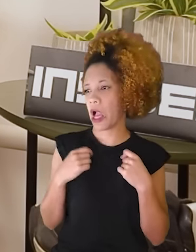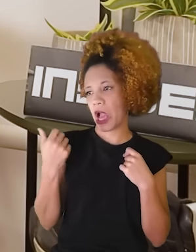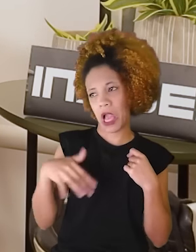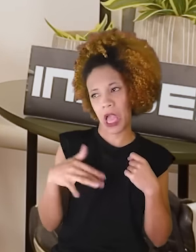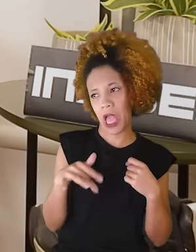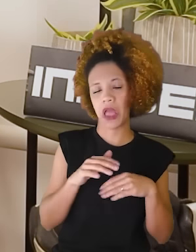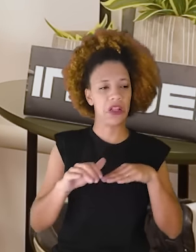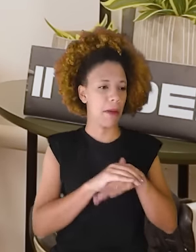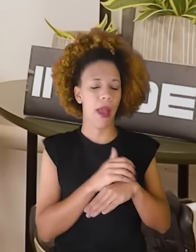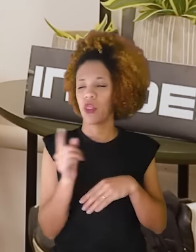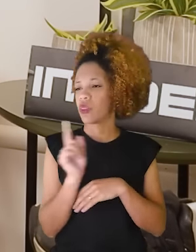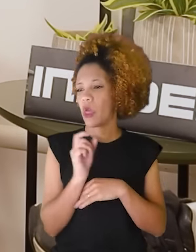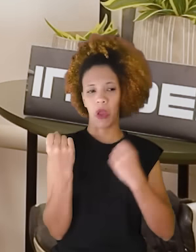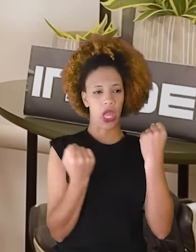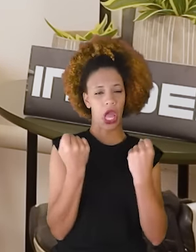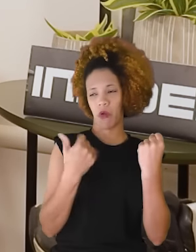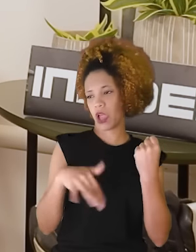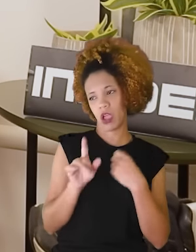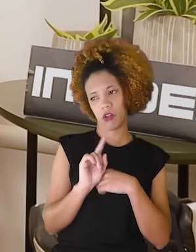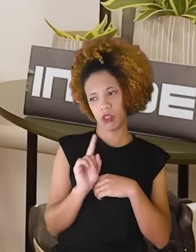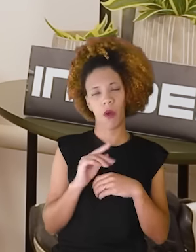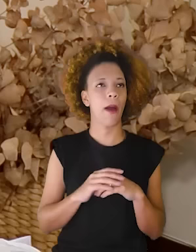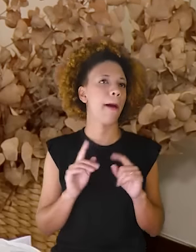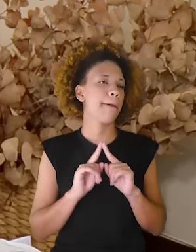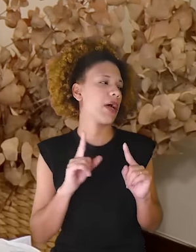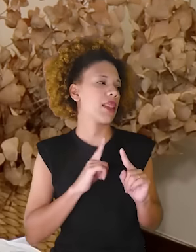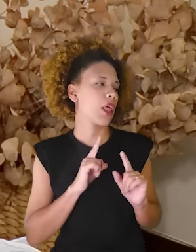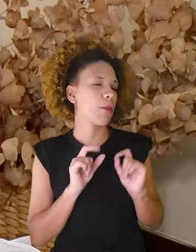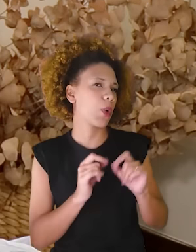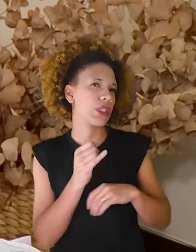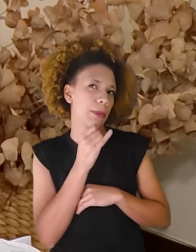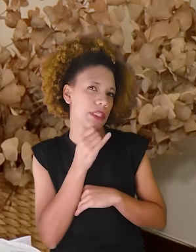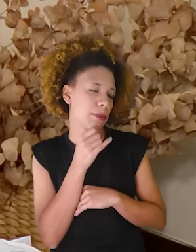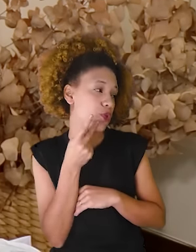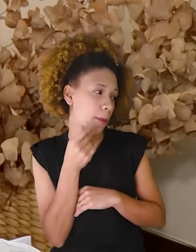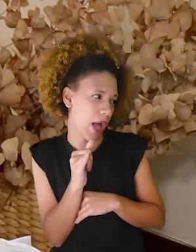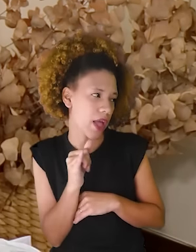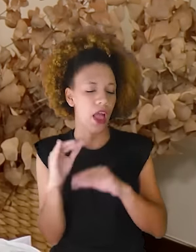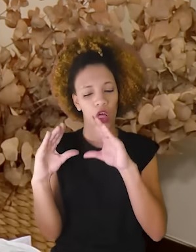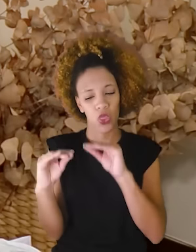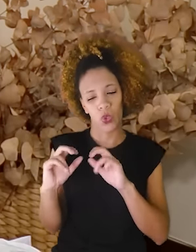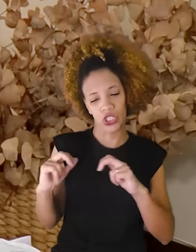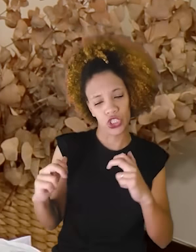cara com grife carro caro mas vocês TM coisa de pai assim do tipo jantar à noite a gente janta